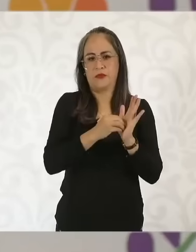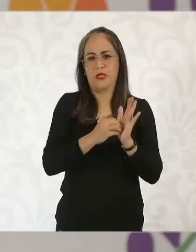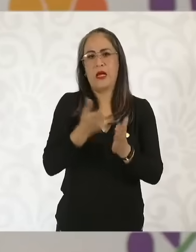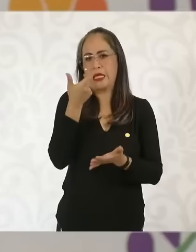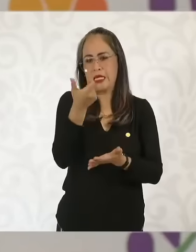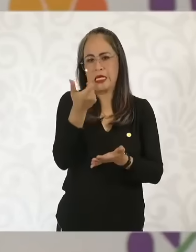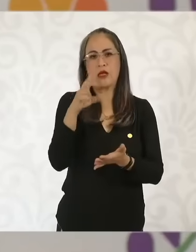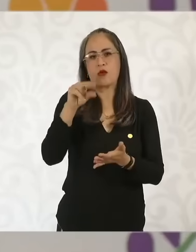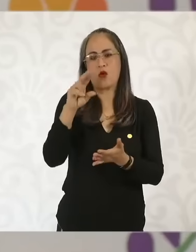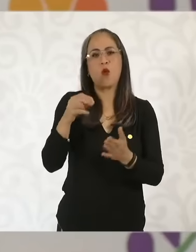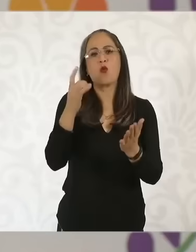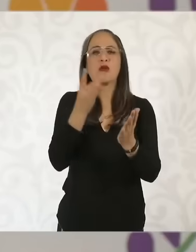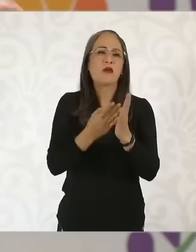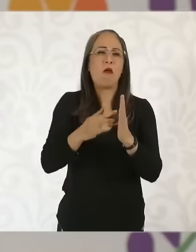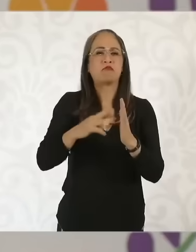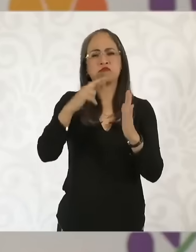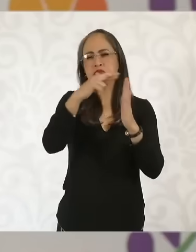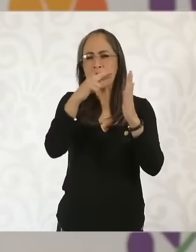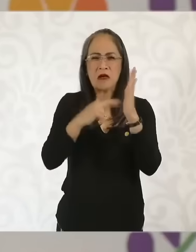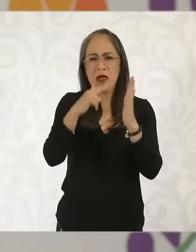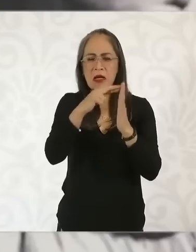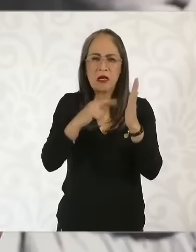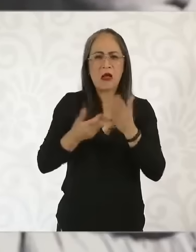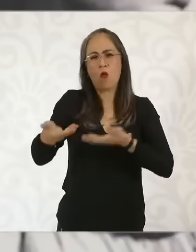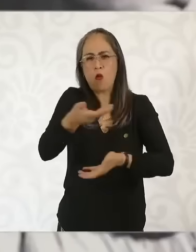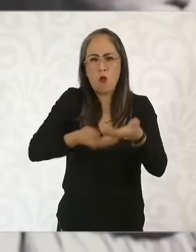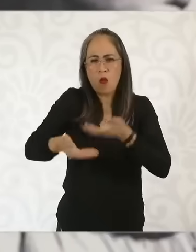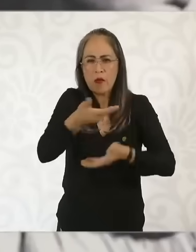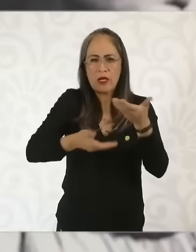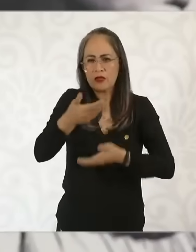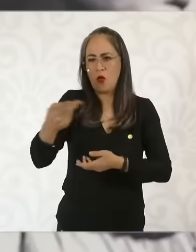sino que son condiciones de comercio entre los otros países. México no tiene, como tú sabes,